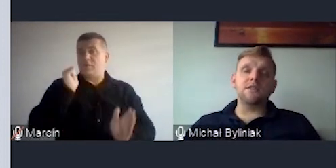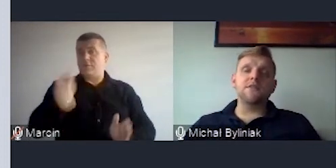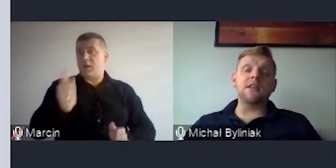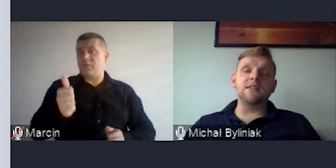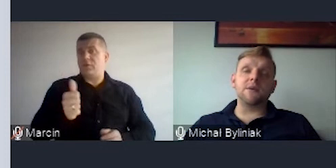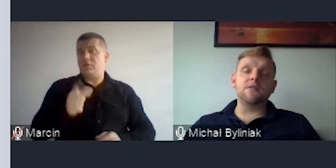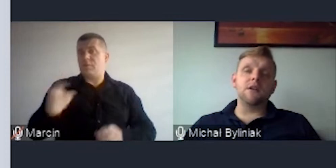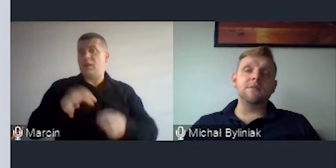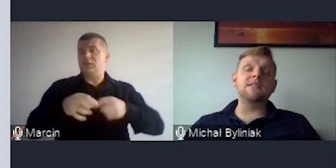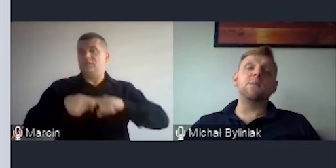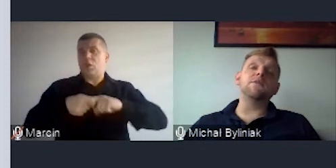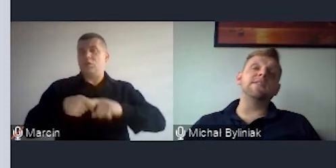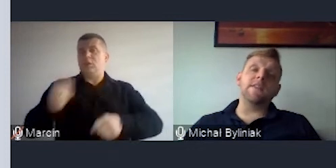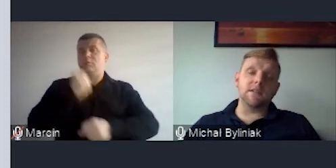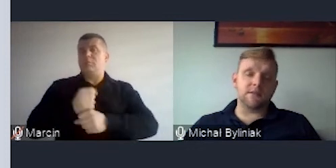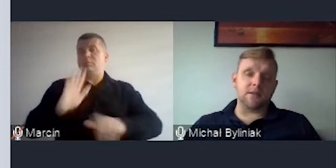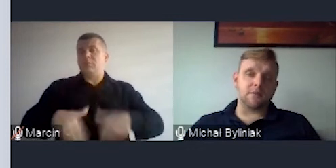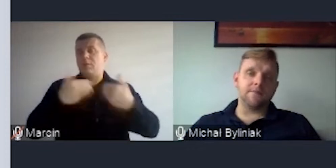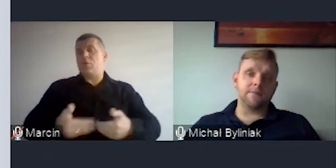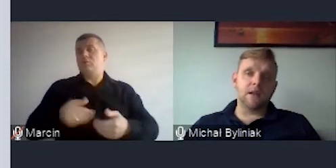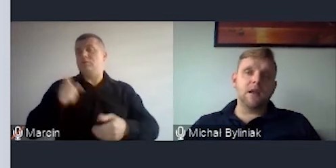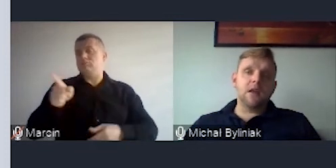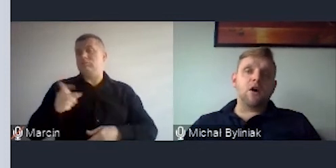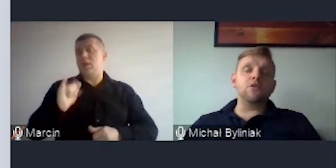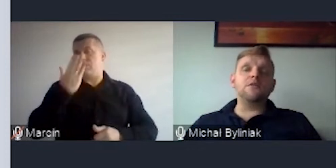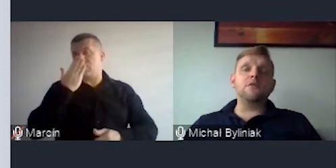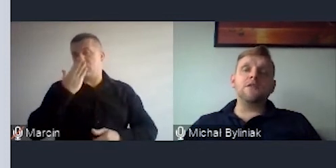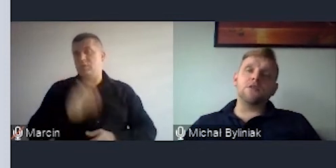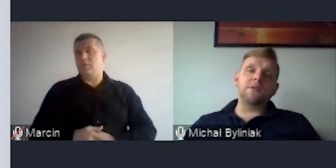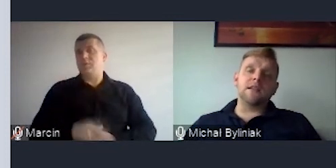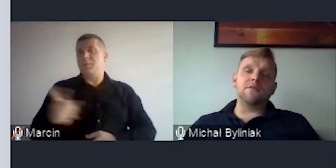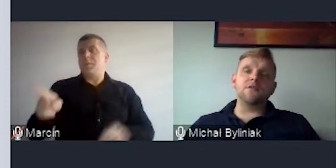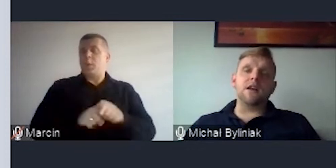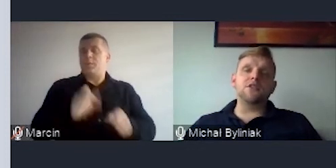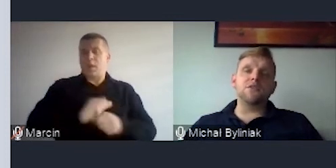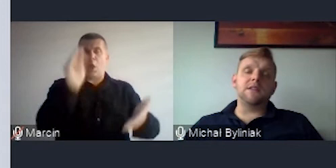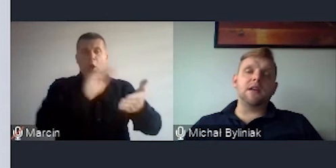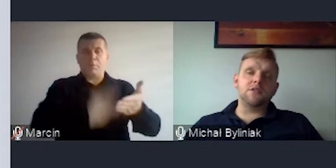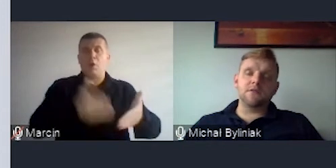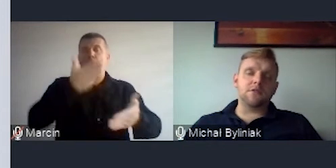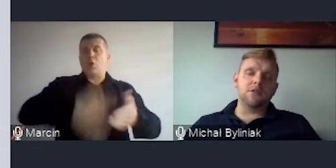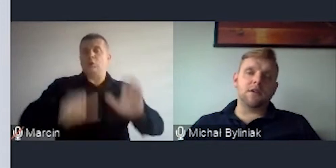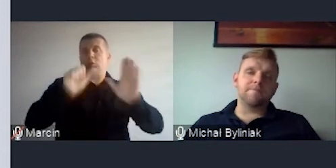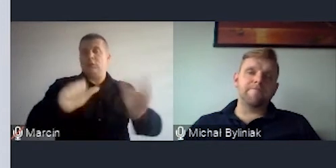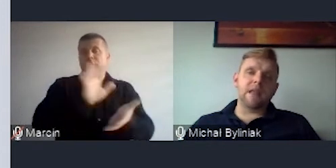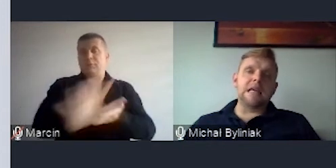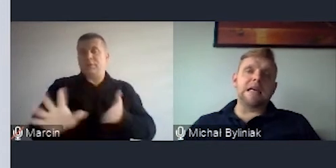który jest związany z personelem jest sprawozdawanie z niego. Ono jest również opisane w rozdziale 6.15 w wytycznych